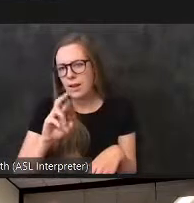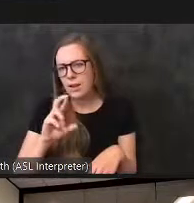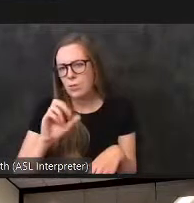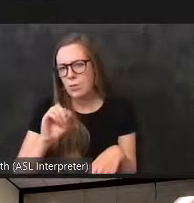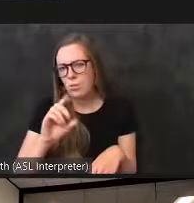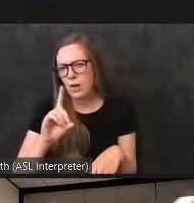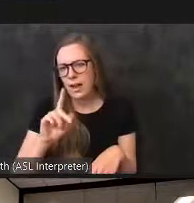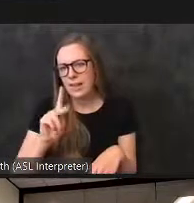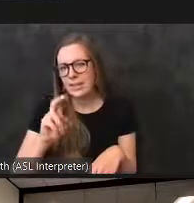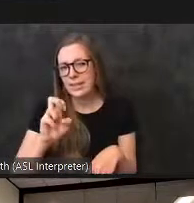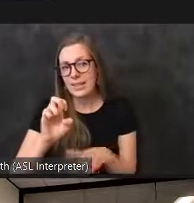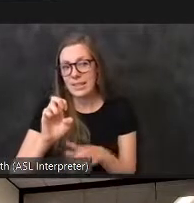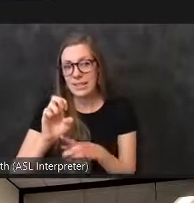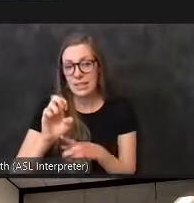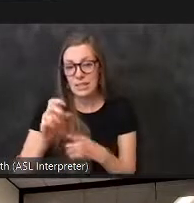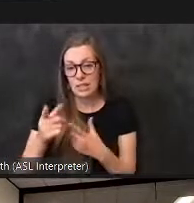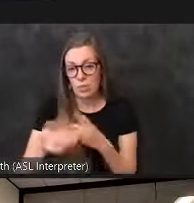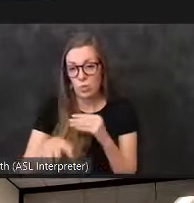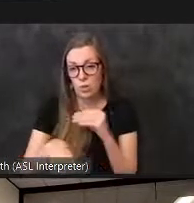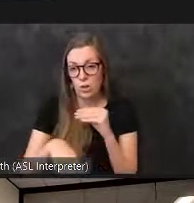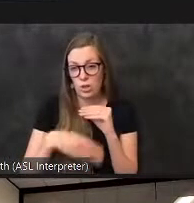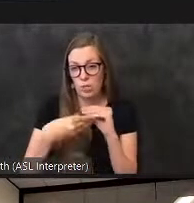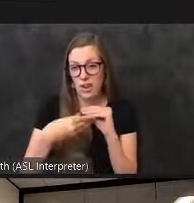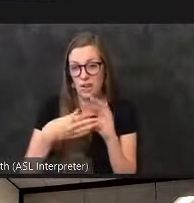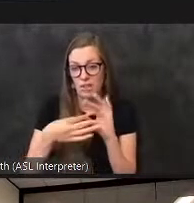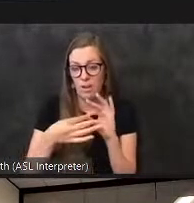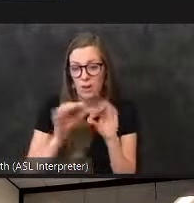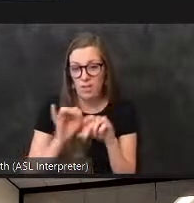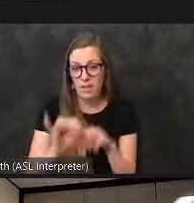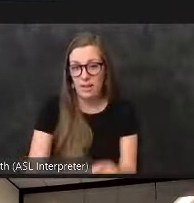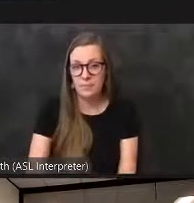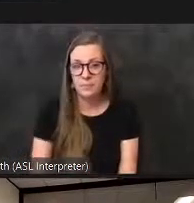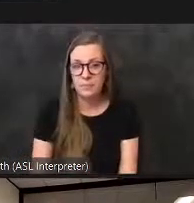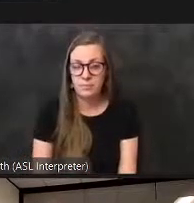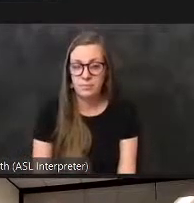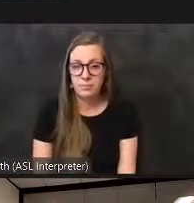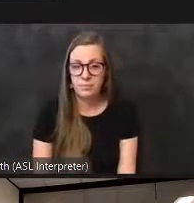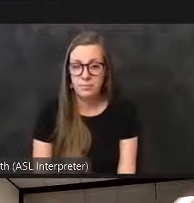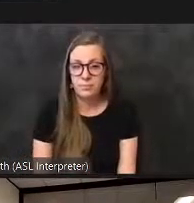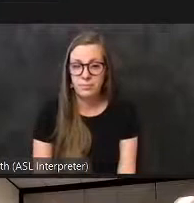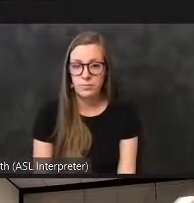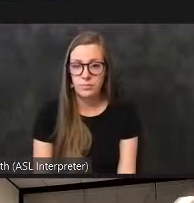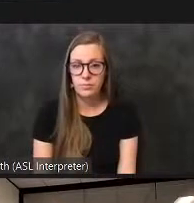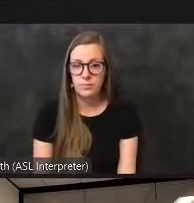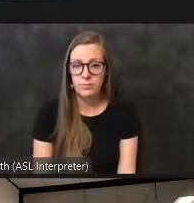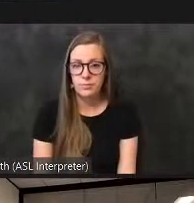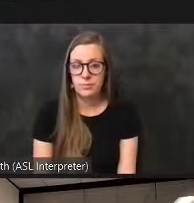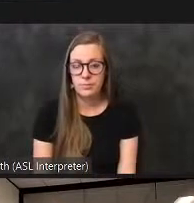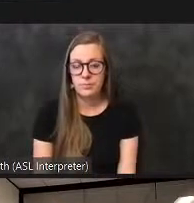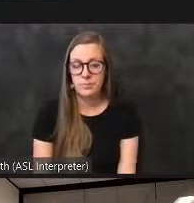Tengo hard rock que está con nosotros, no sé si Adam tu quisieses hablar con respecto a ello. E.